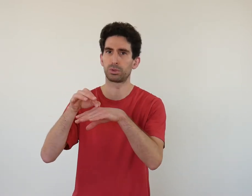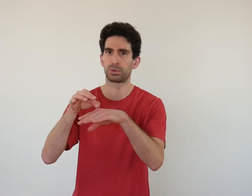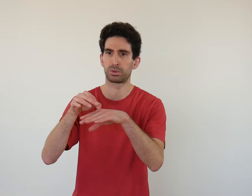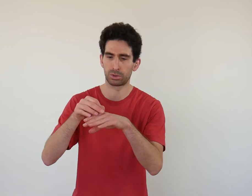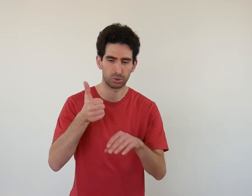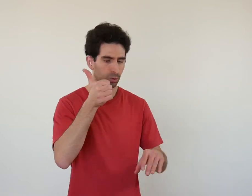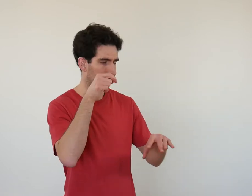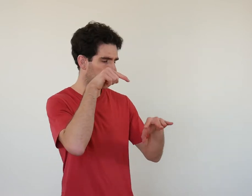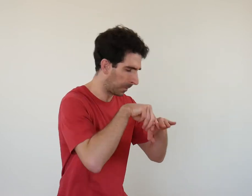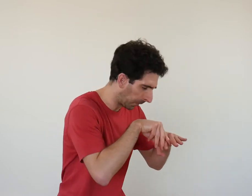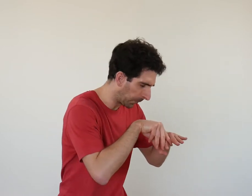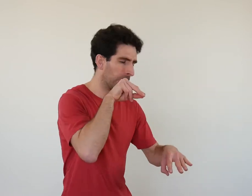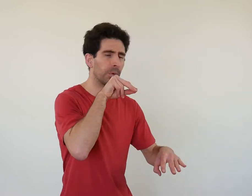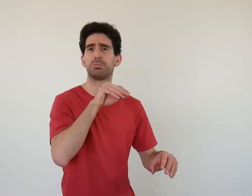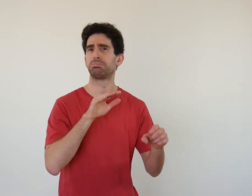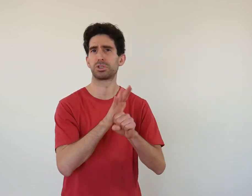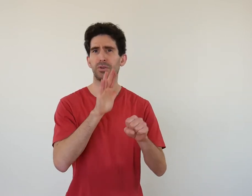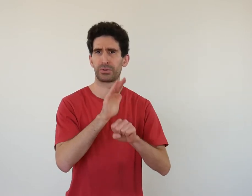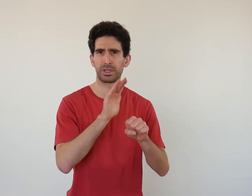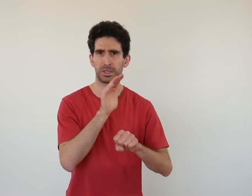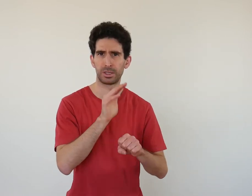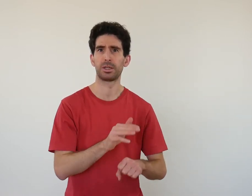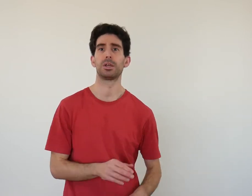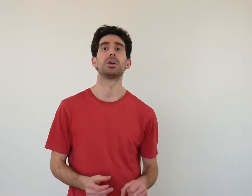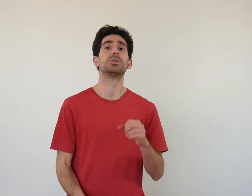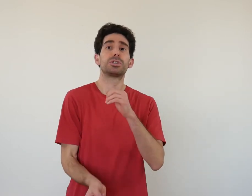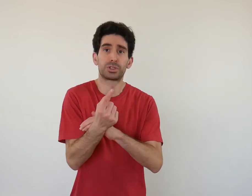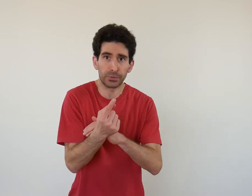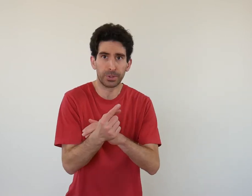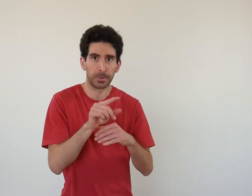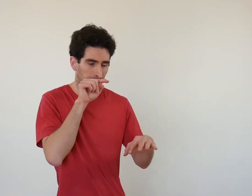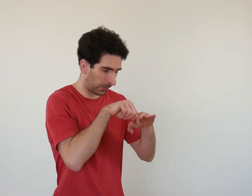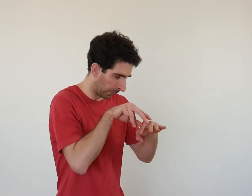En une fois, c'est suffisant. Sauf si...